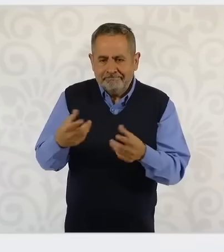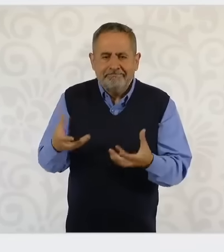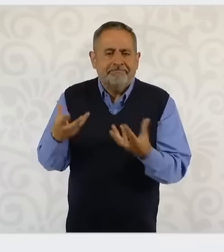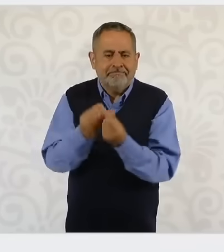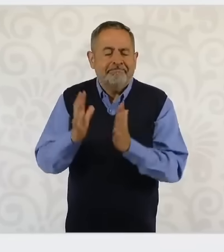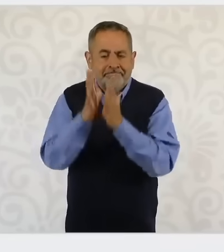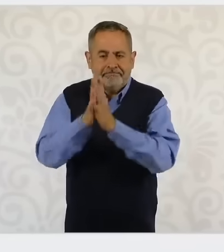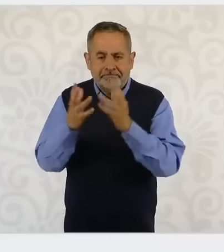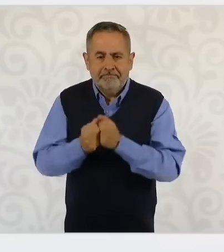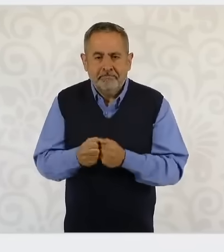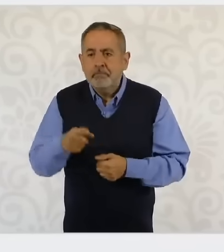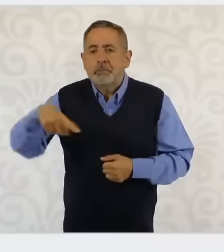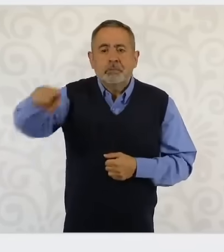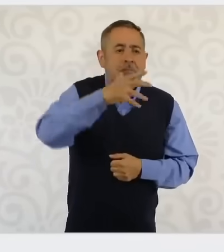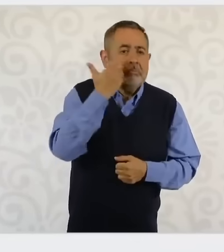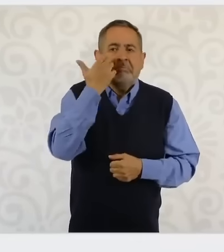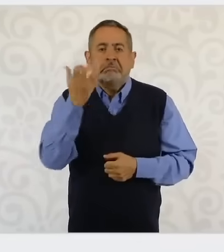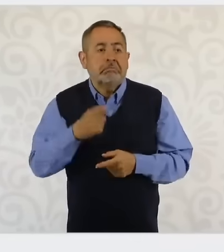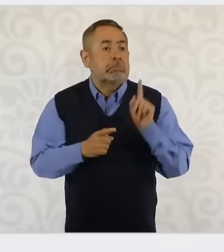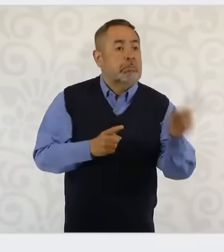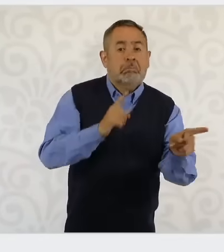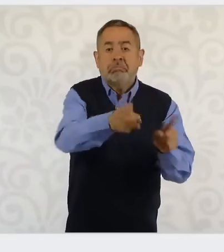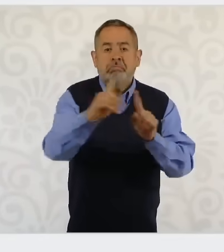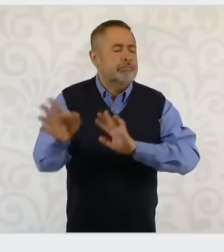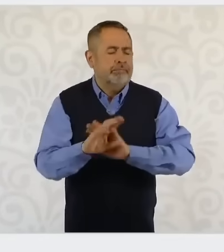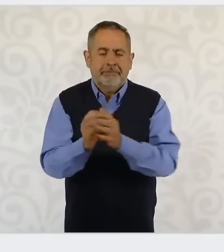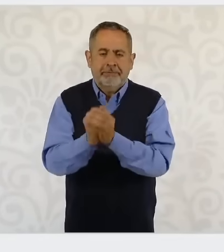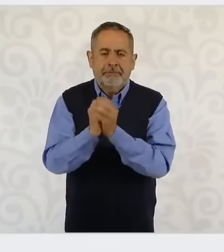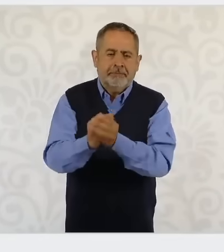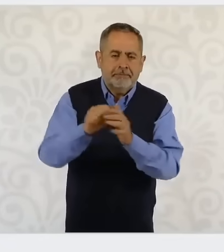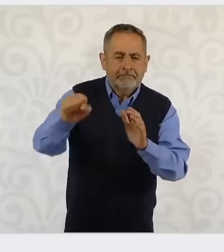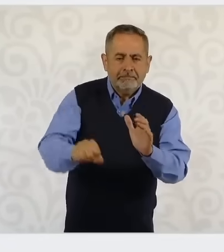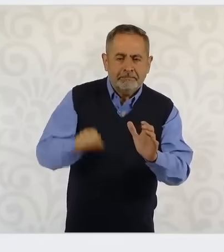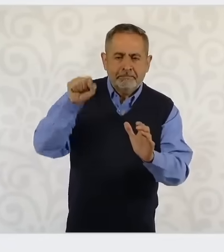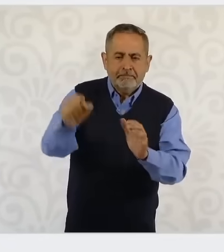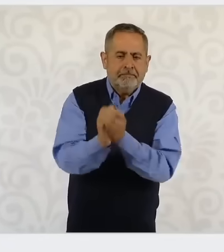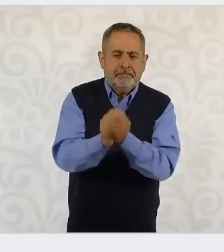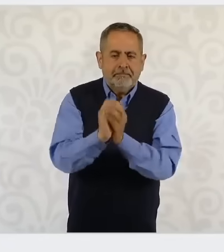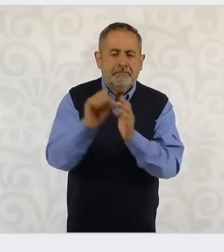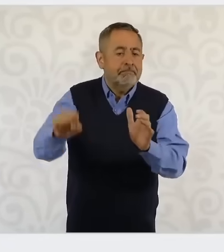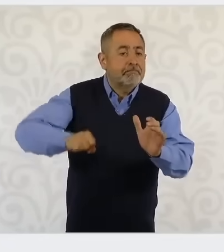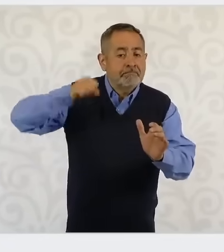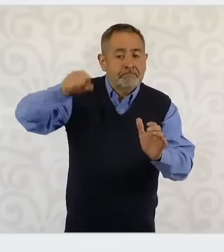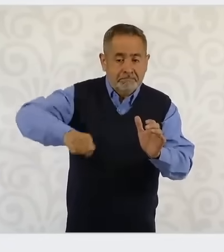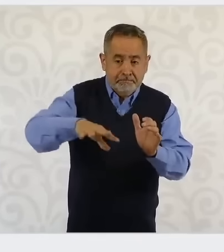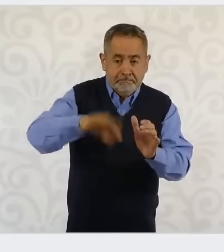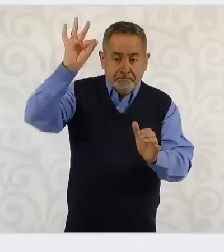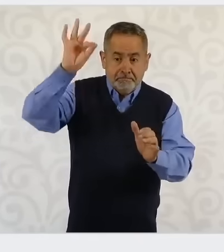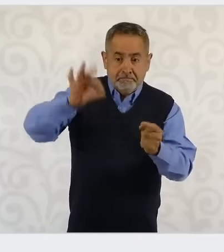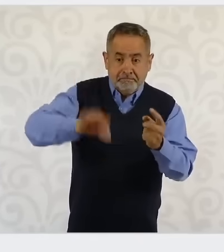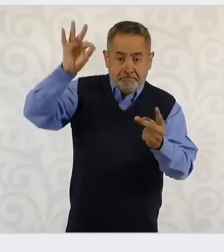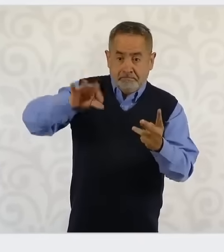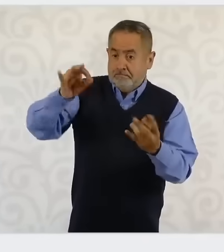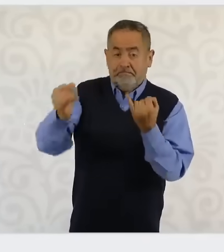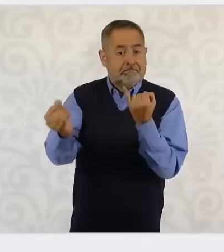para evitar que fuera por dedazo pues se hizo una tómbola para que no aún ya con los seleccionados